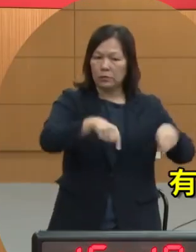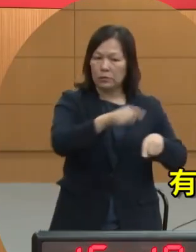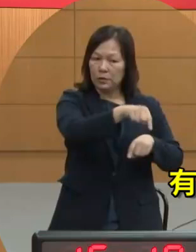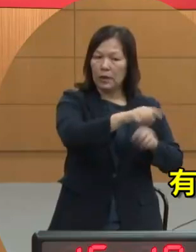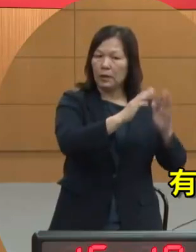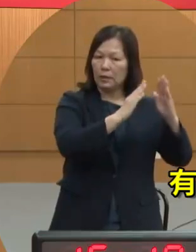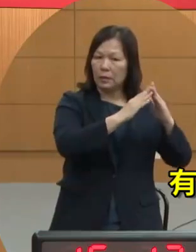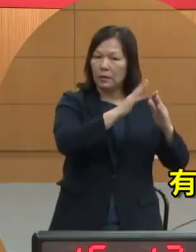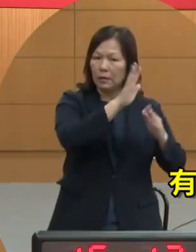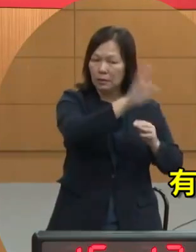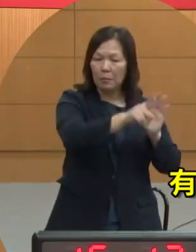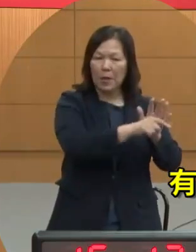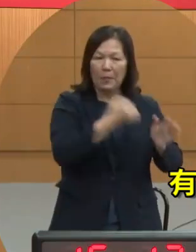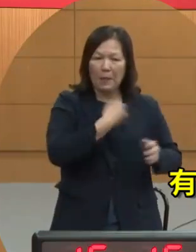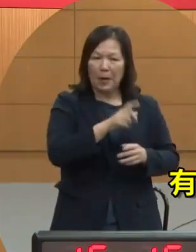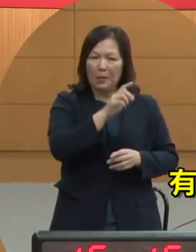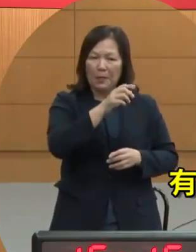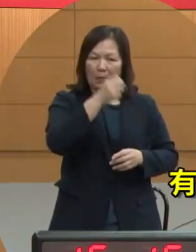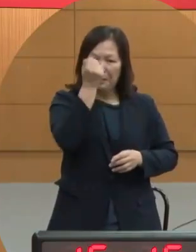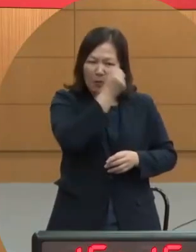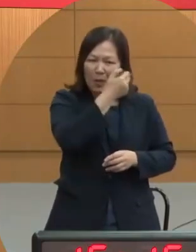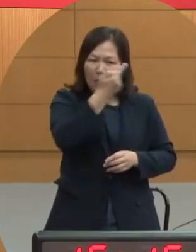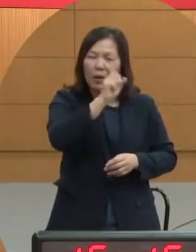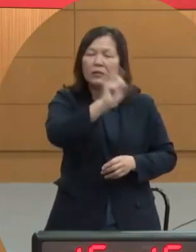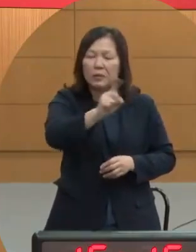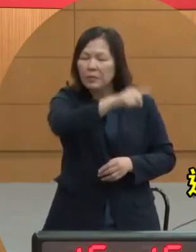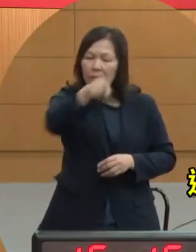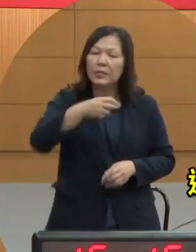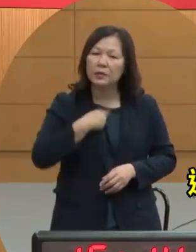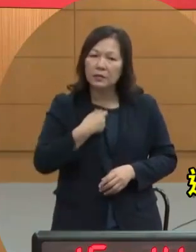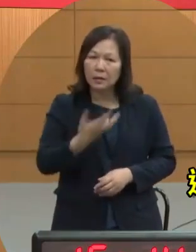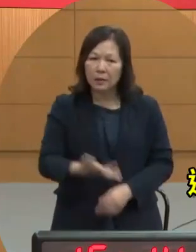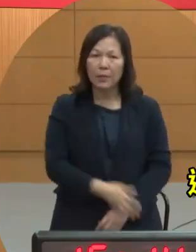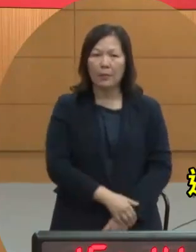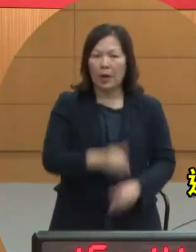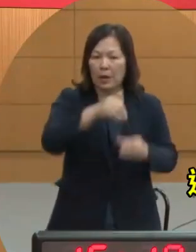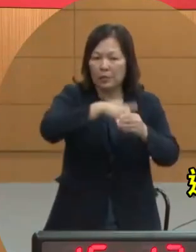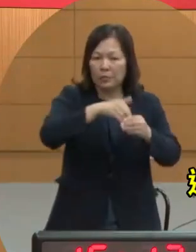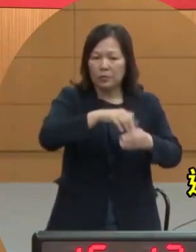有多麼囂張 各位知道嗎 選舉十一月中才開始